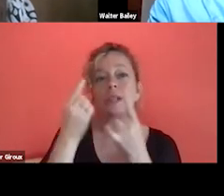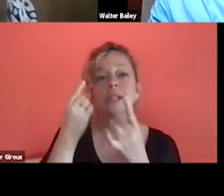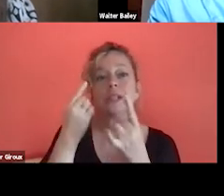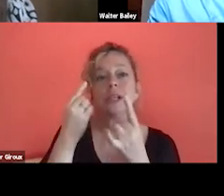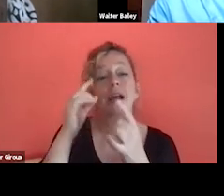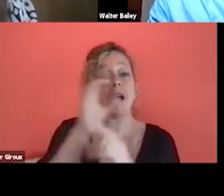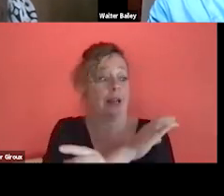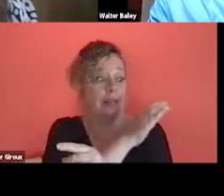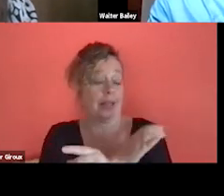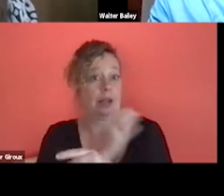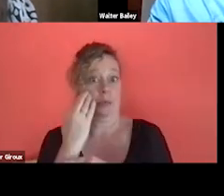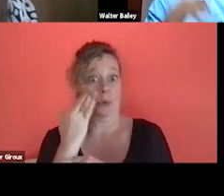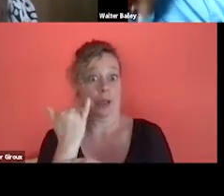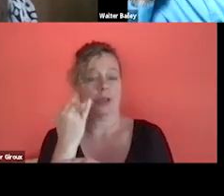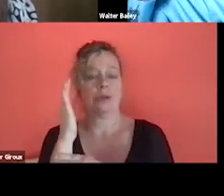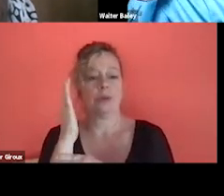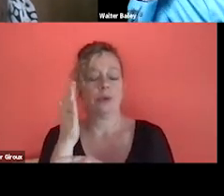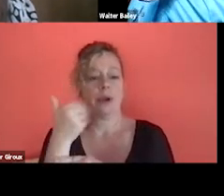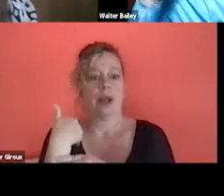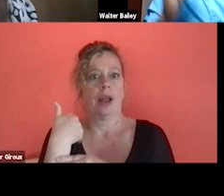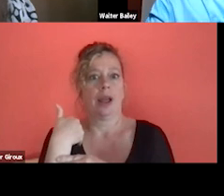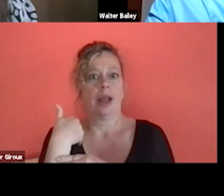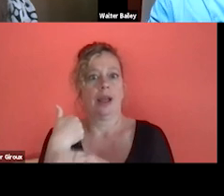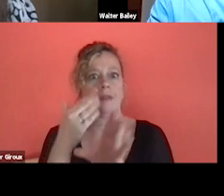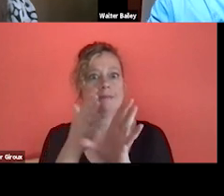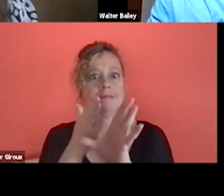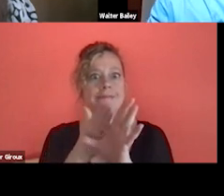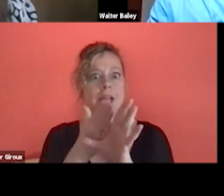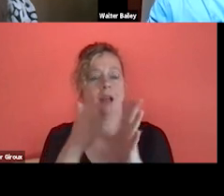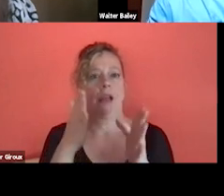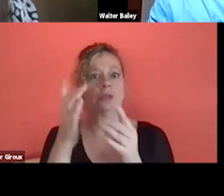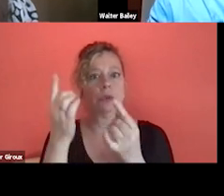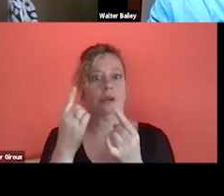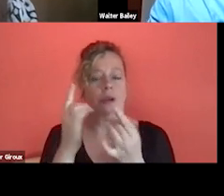porque tendríamos un psiquiatra que vendría una vez a la semana.